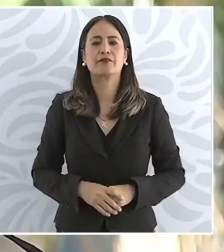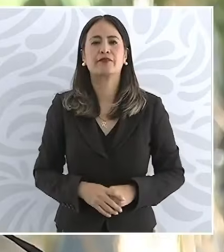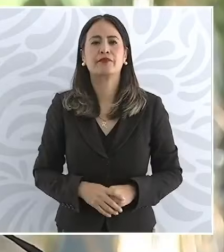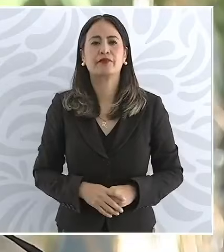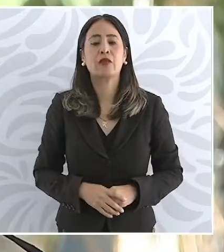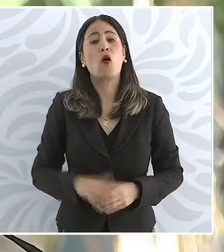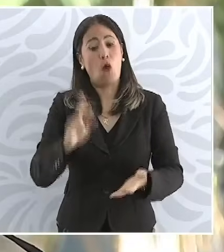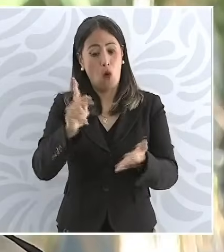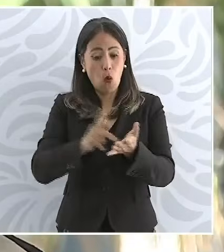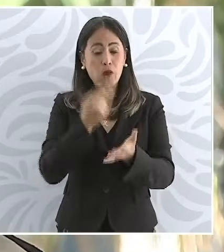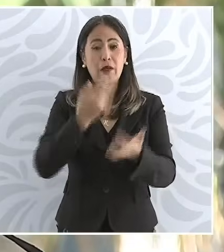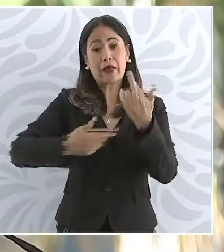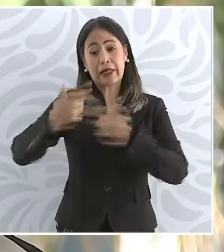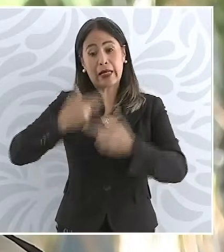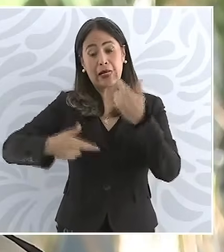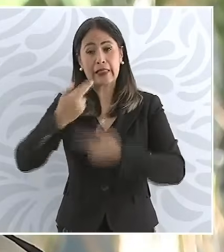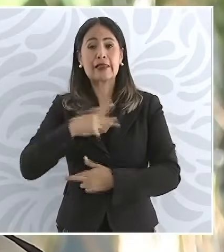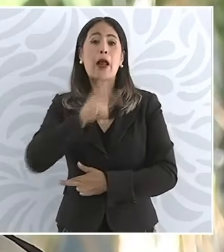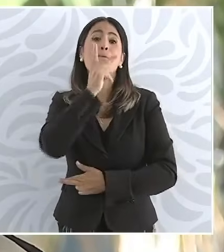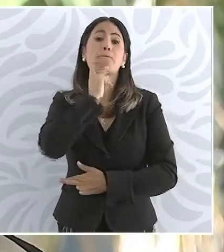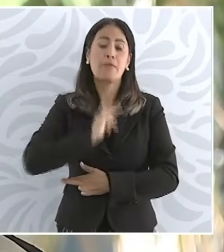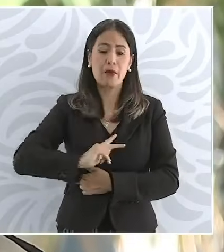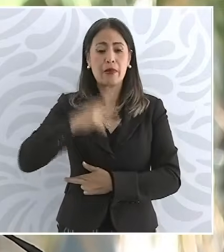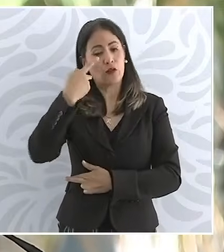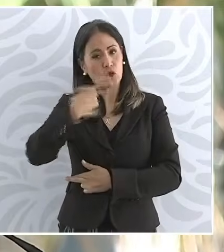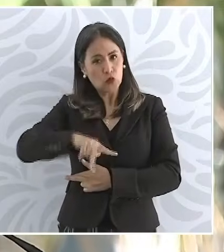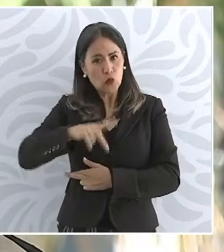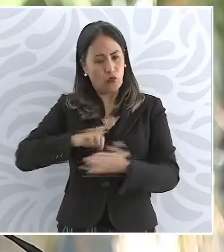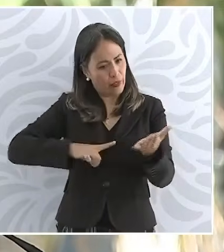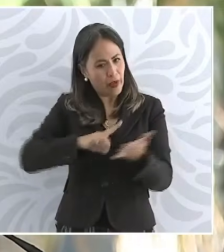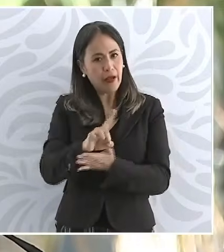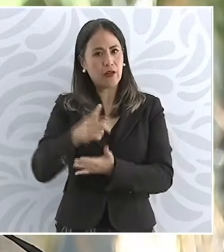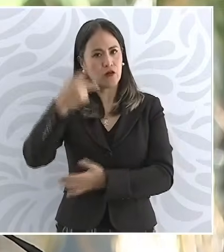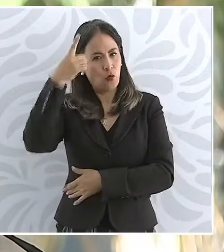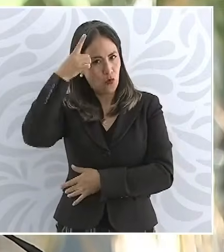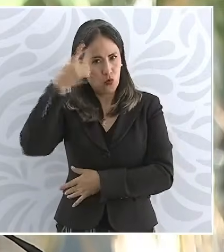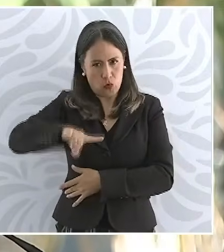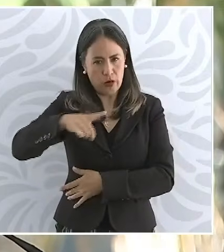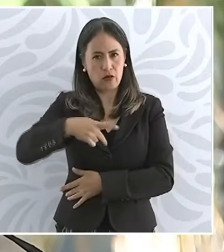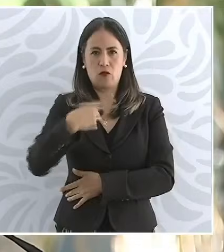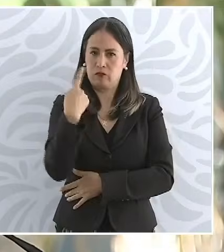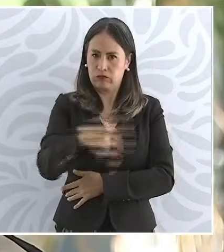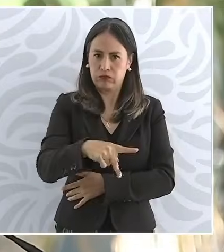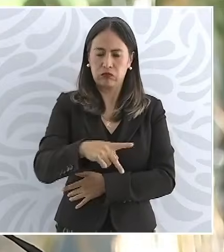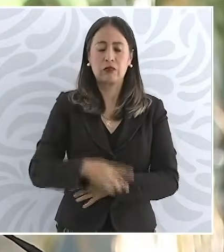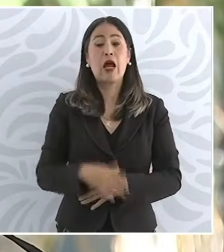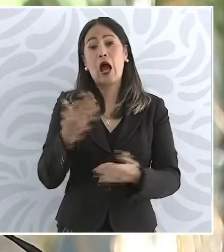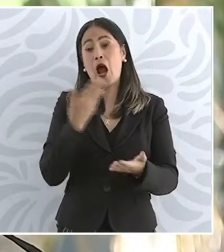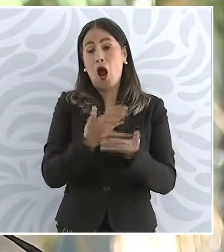pueblo de México el petróleo que por derecho le pertenece hoy en este aniversario nos honra